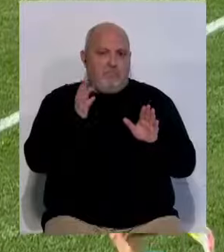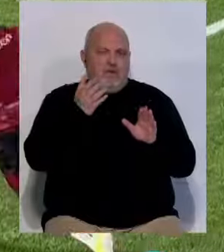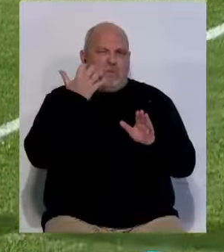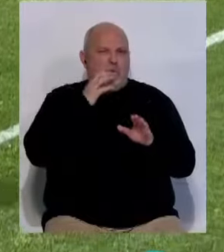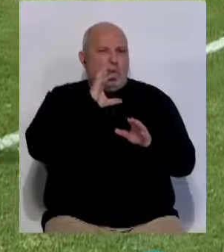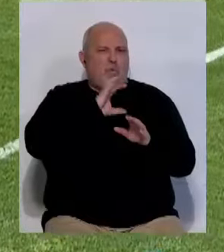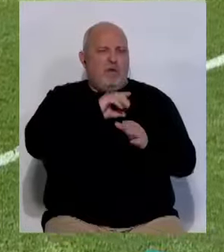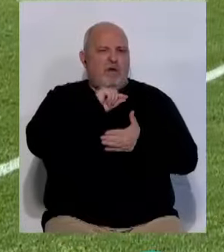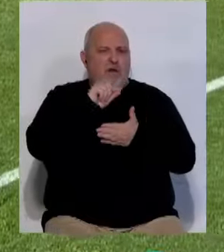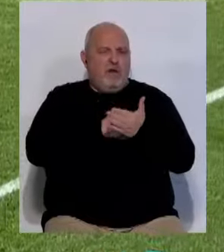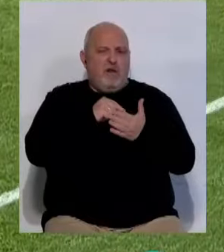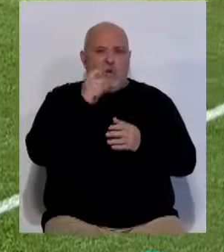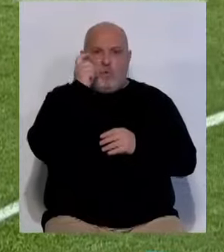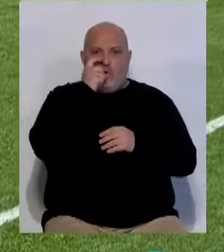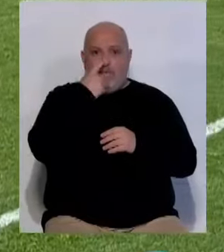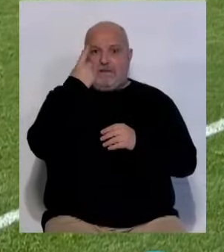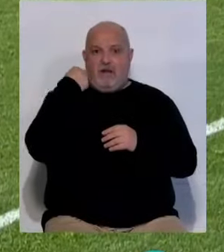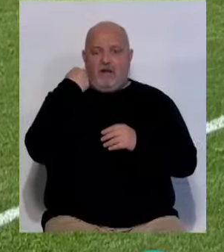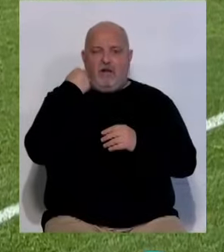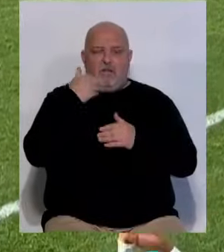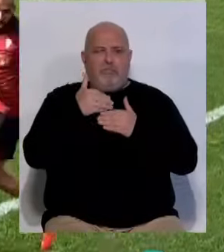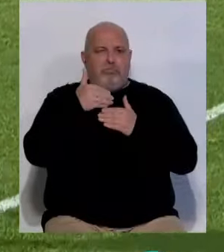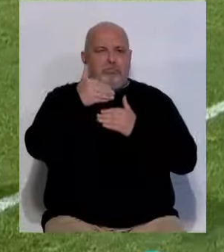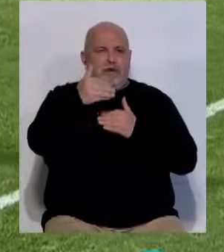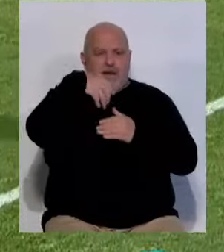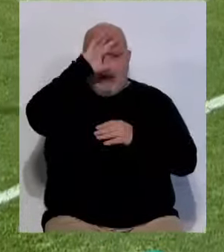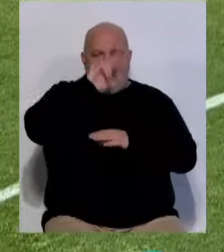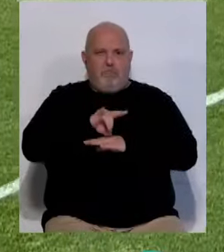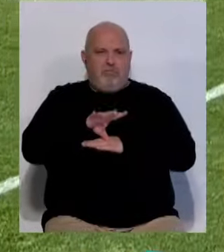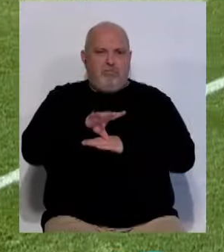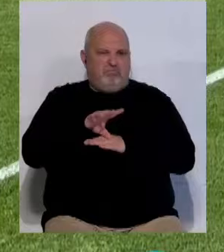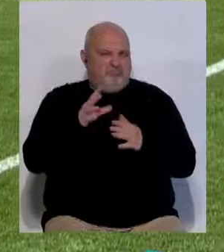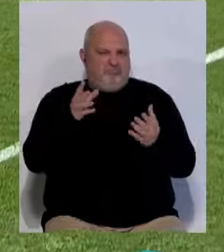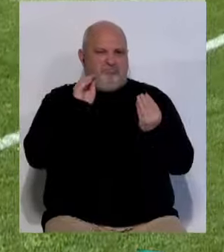que los renuevas en junio y lo largas en enero es que hay cosas que no te cuadran es que cuando